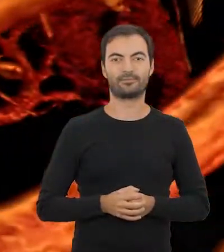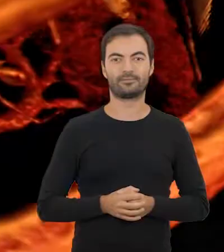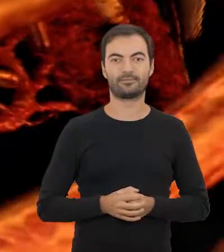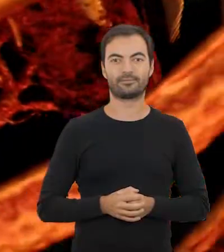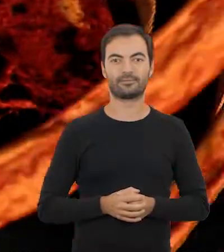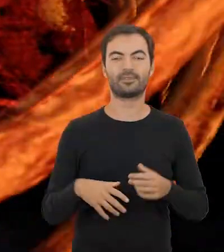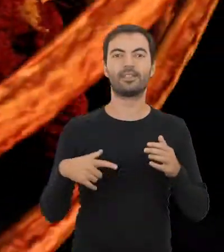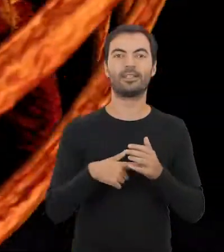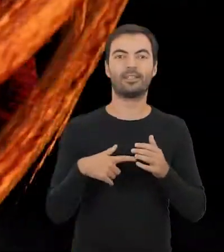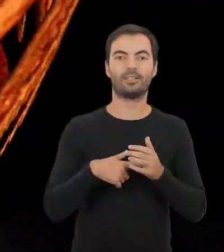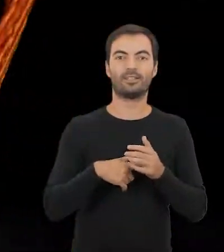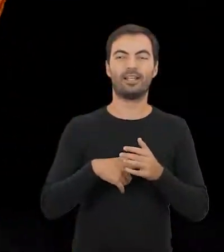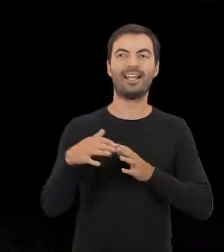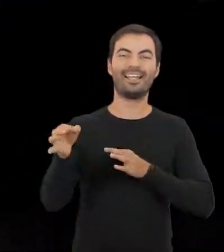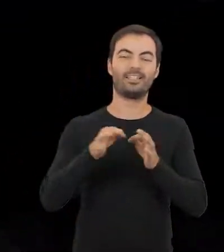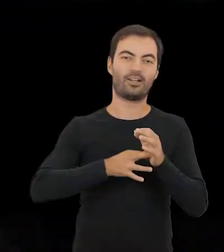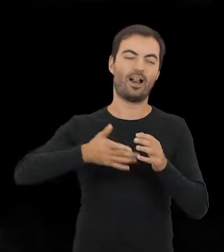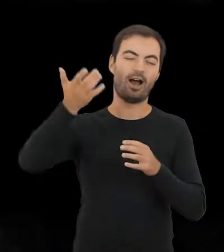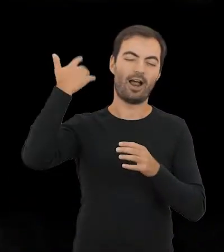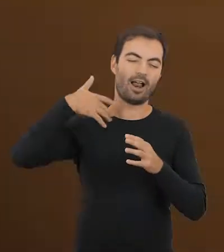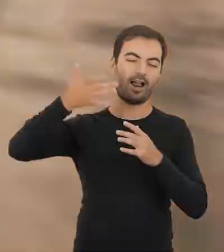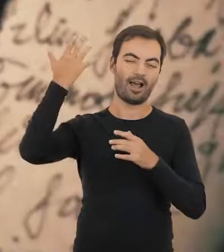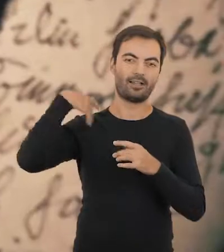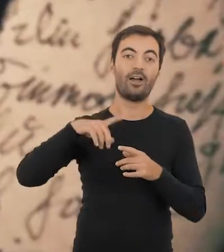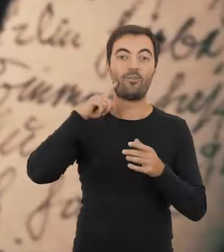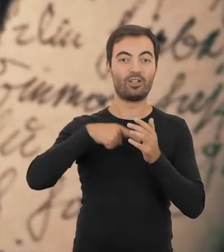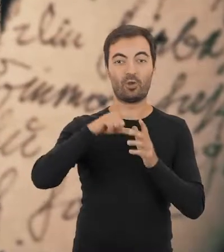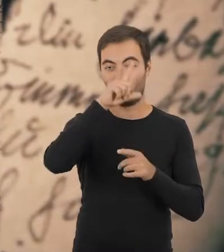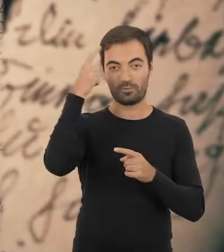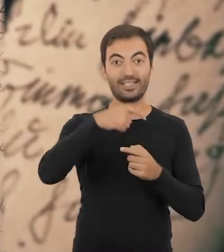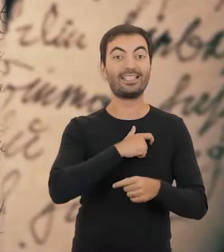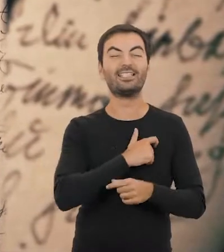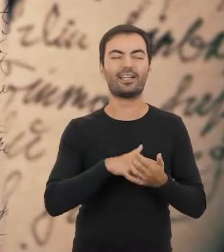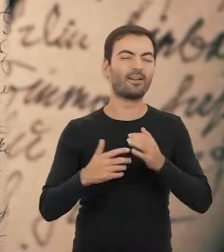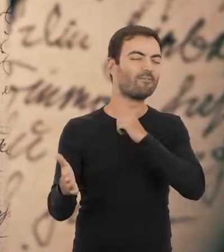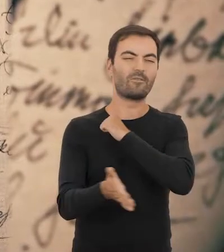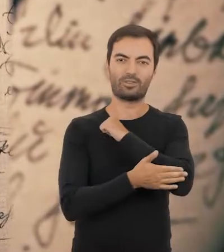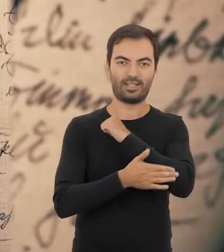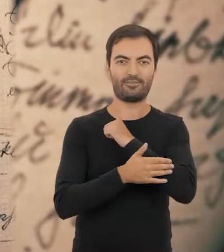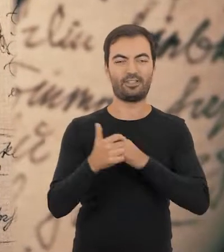Historycznie przez serki lat uważano, że to właśnie serce ma kluczowe znaczenie dla życia człowieka.